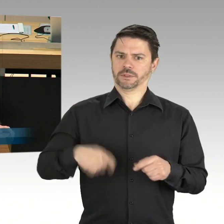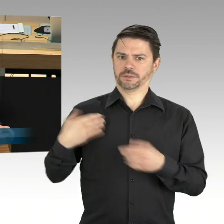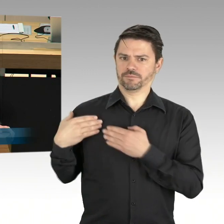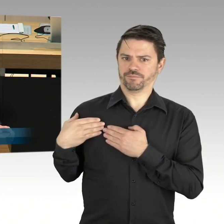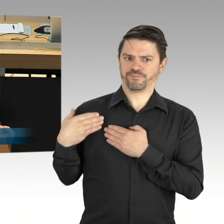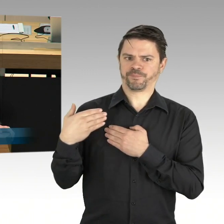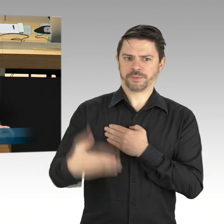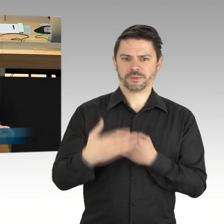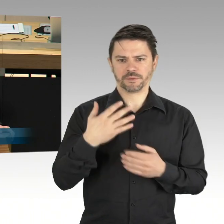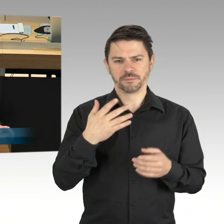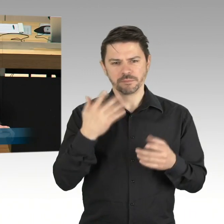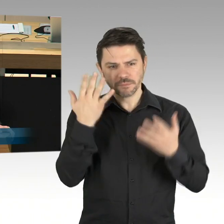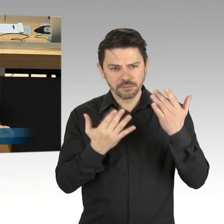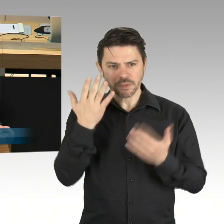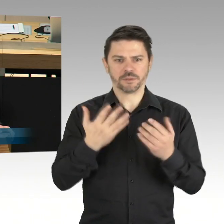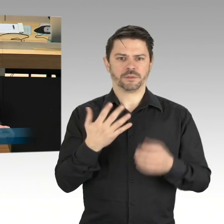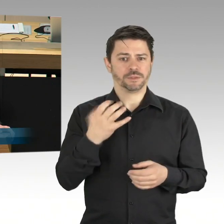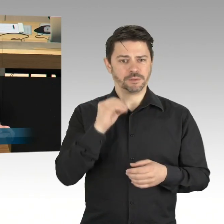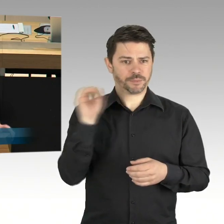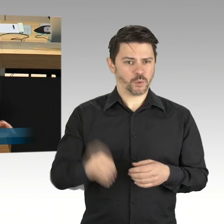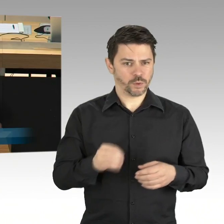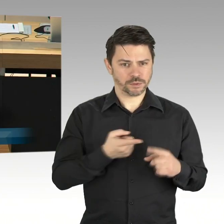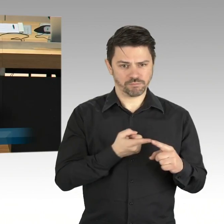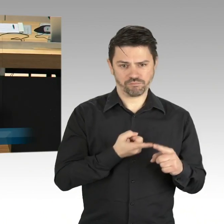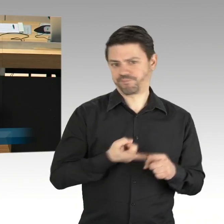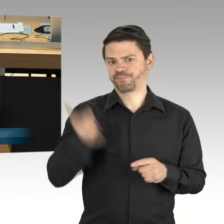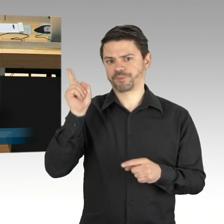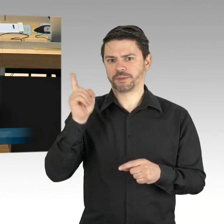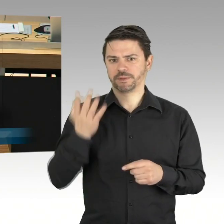nicht mehr leistbar sind, wenn teilweise Menschen mehr als 50 Prozent